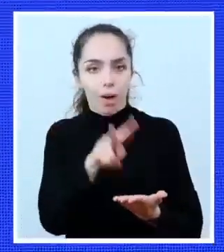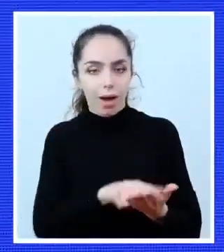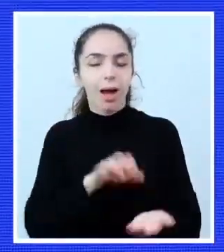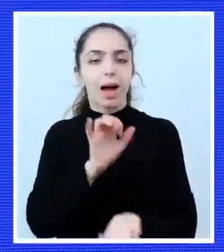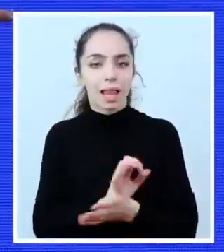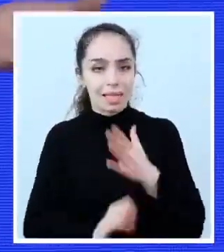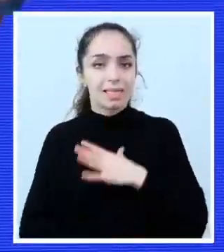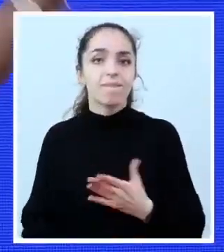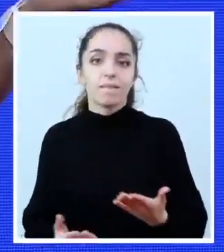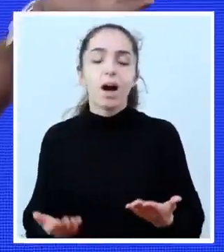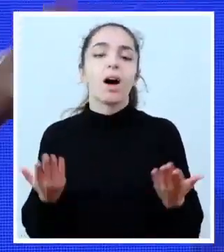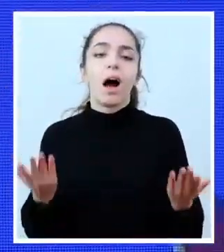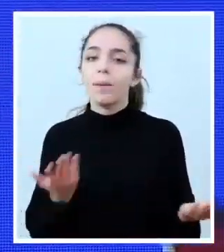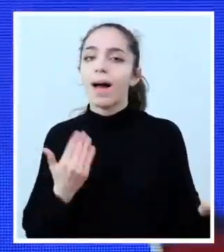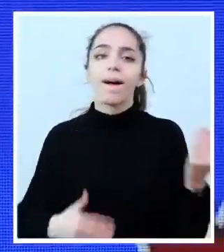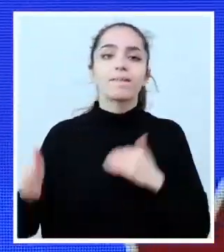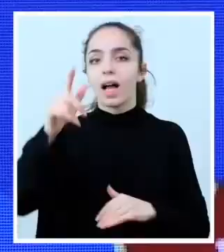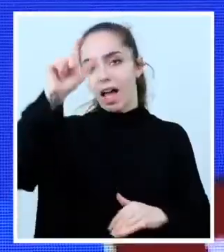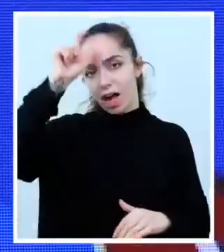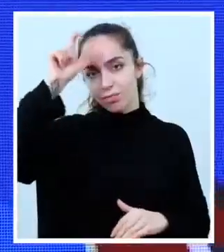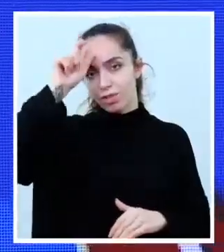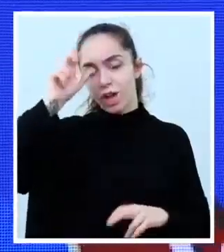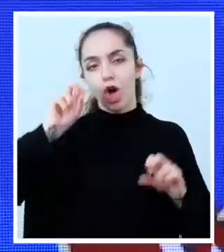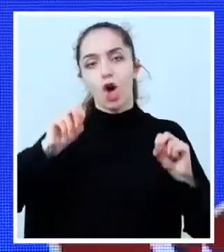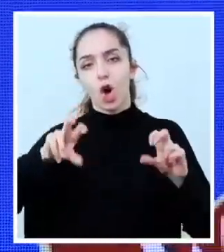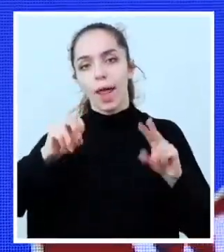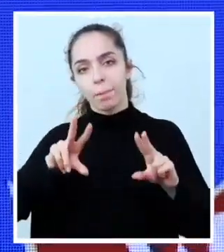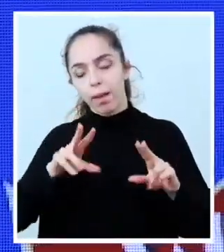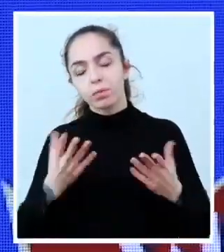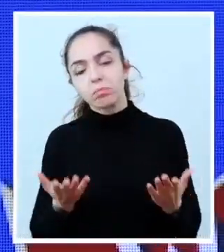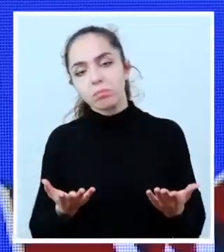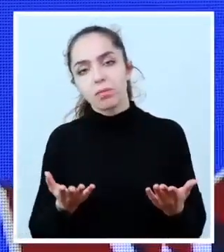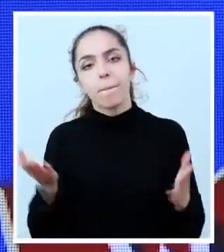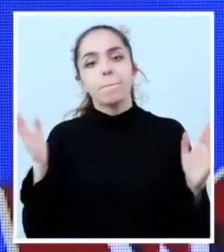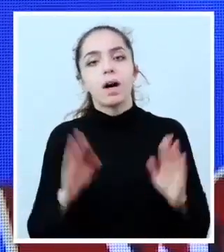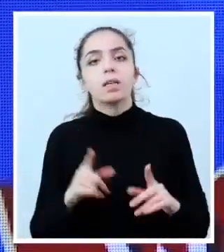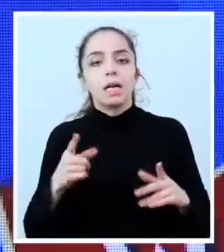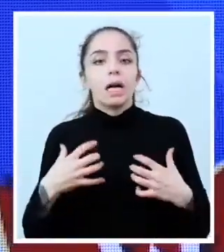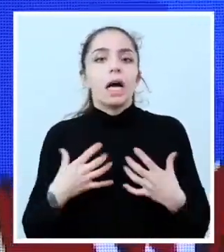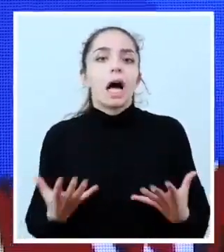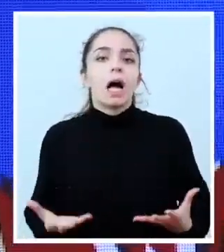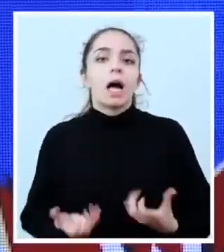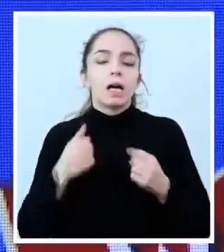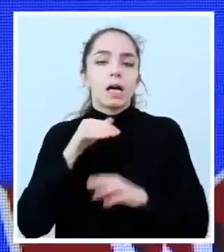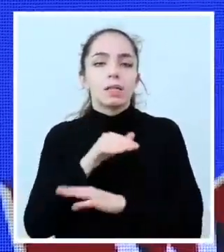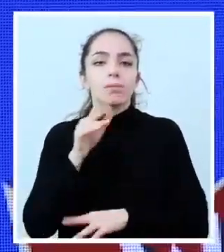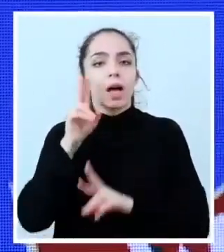okumasını isteyen aileler vardı ama en fazla hemşire olabilirsin, öğretmen olabilirsin. Hadi hayatını kurtardın.